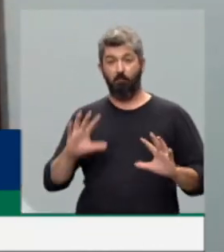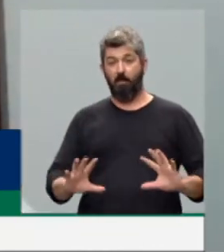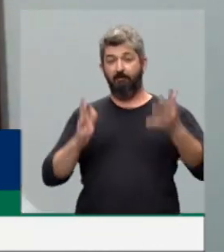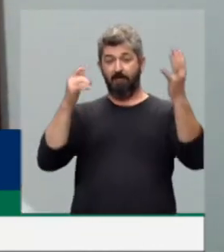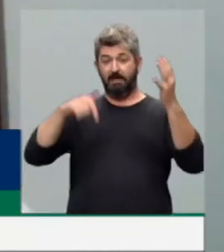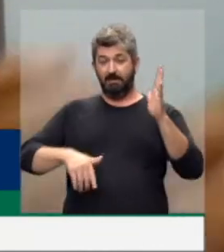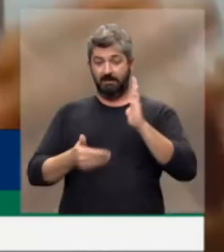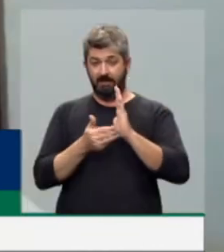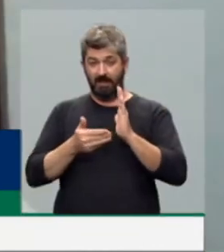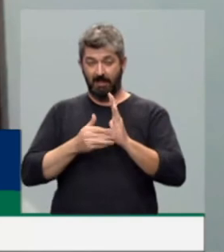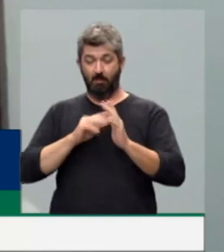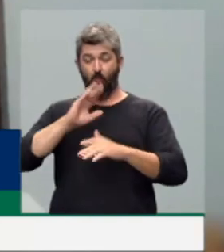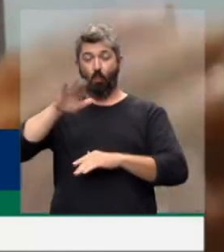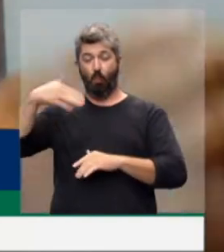AUMENTO HISTÓRICO, FESTEJAR